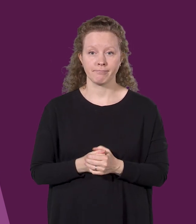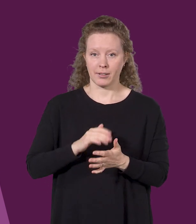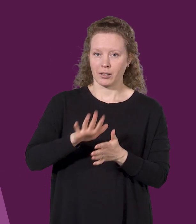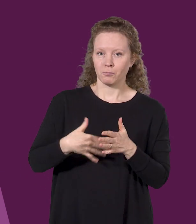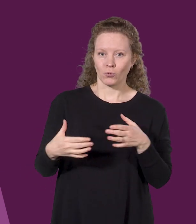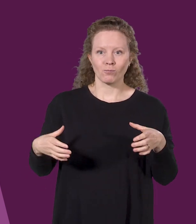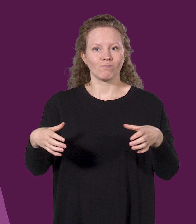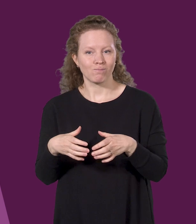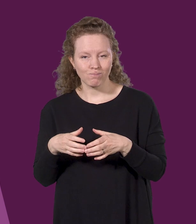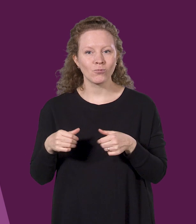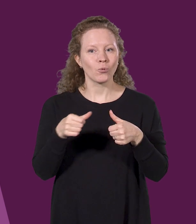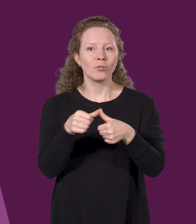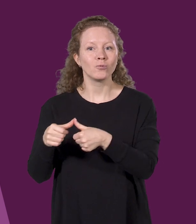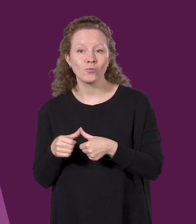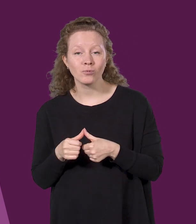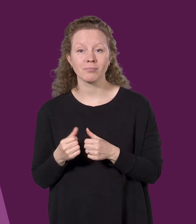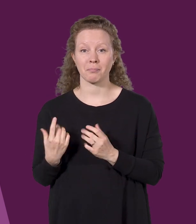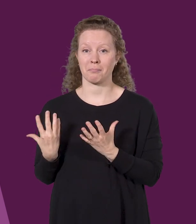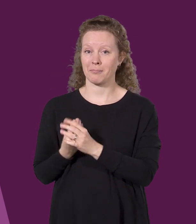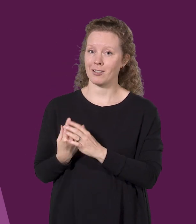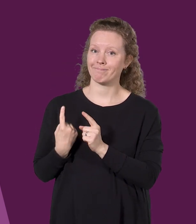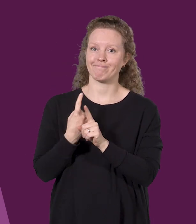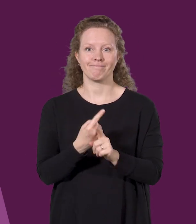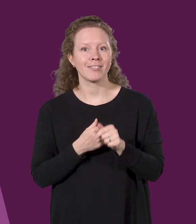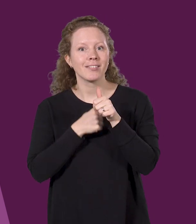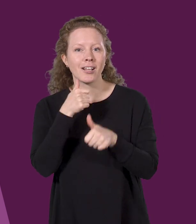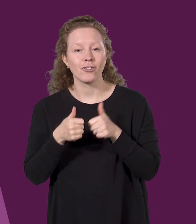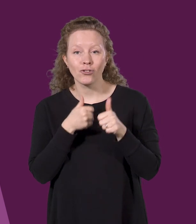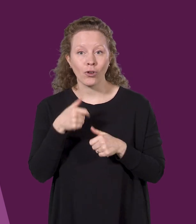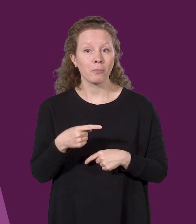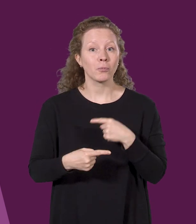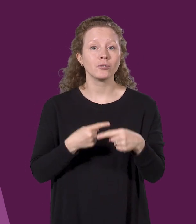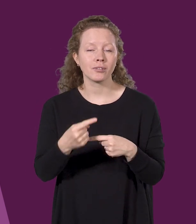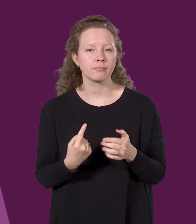att organisationerna inom teckenspråkssektorn deltar -